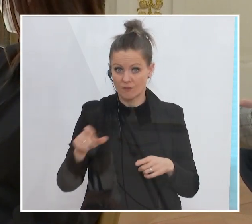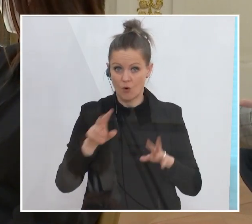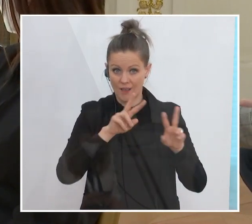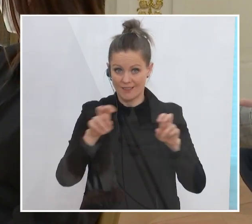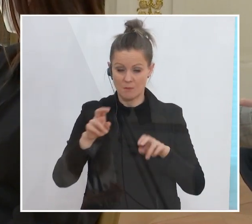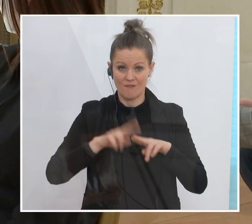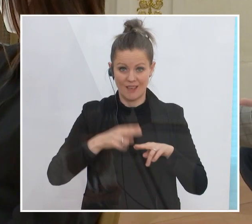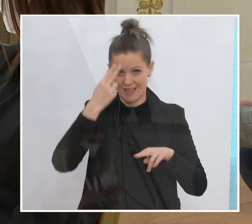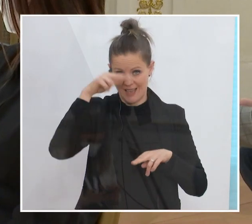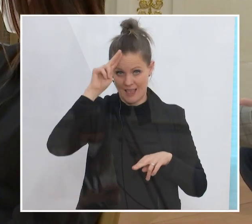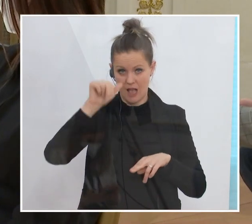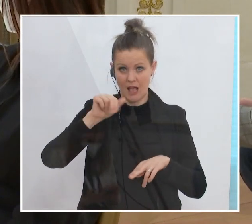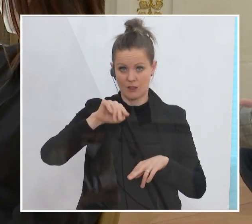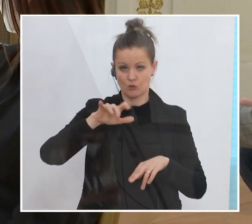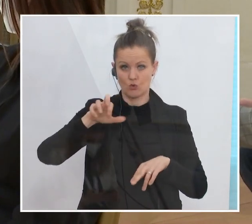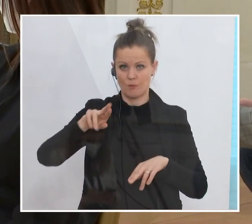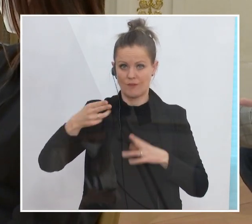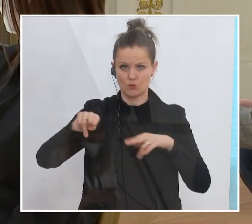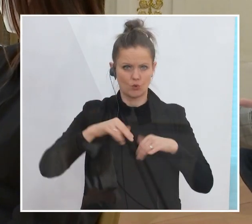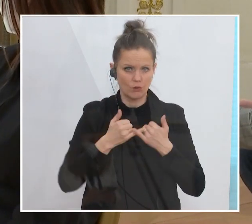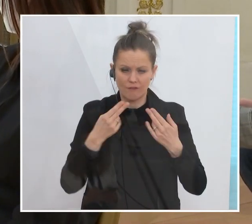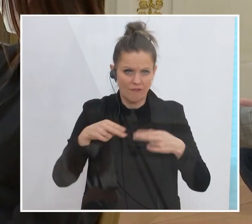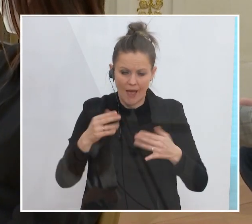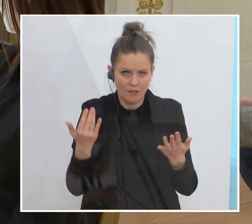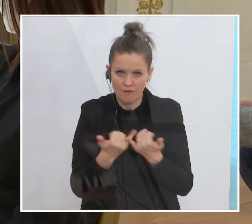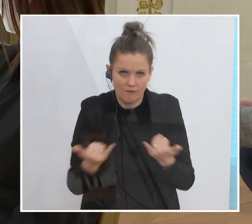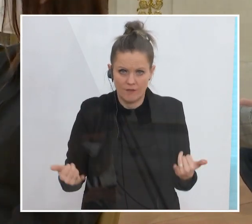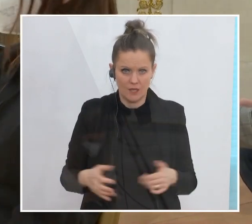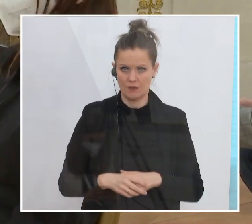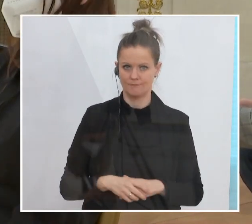Herr Anschober wieder zurück ist, oder wie geht es da jetzt weiter in dieser Frage der Novelle?